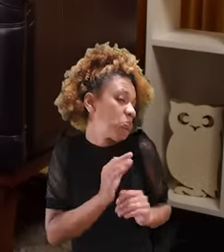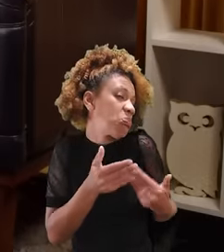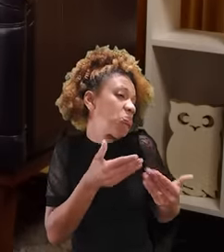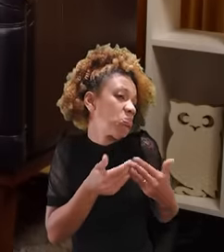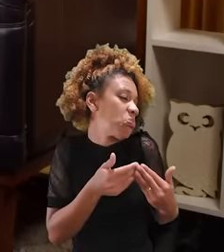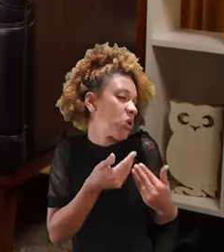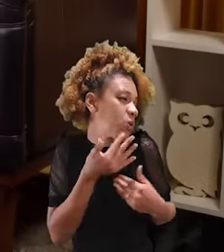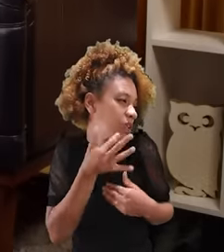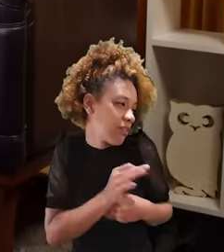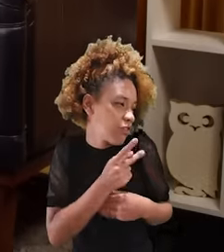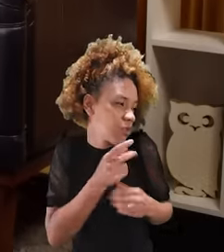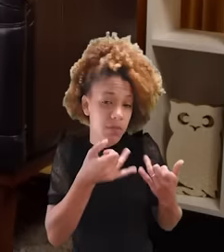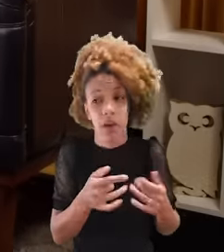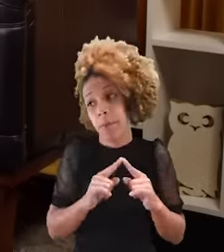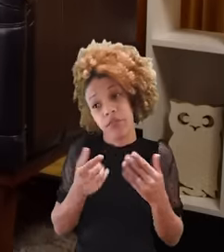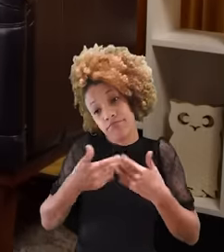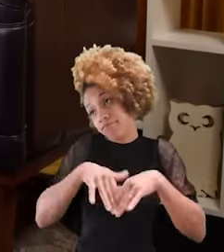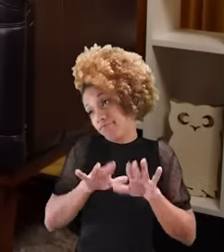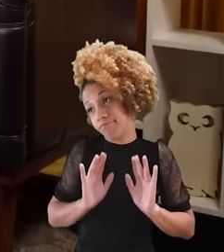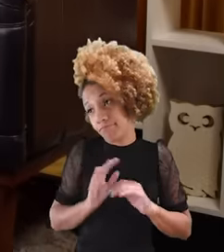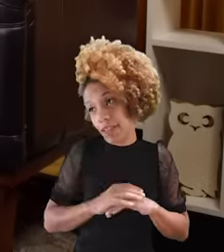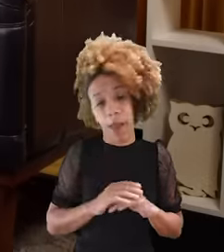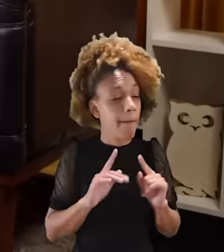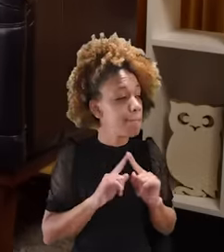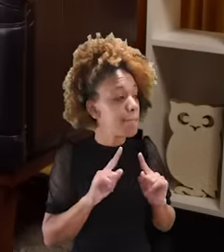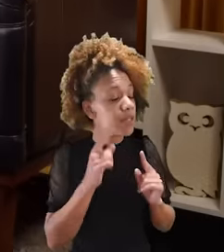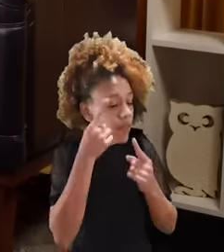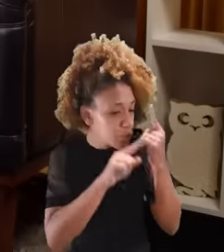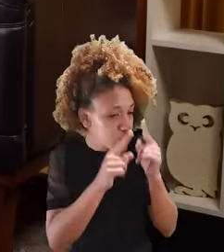sua explicação não mas agora já botei já bot agora já tá aí né a minha dúvida é se parte